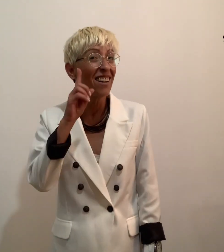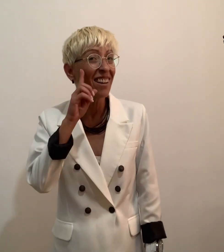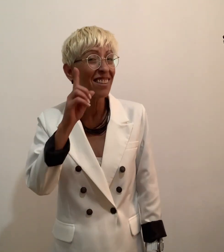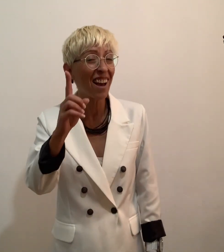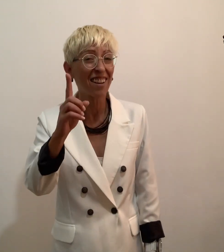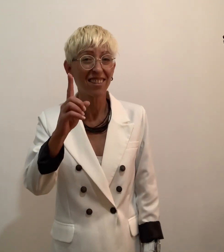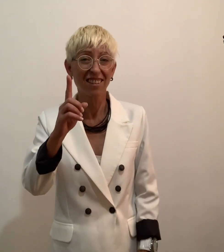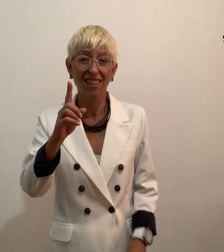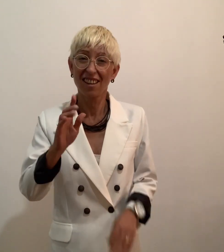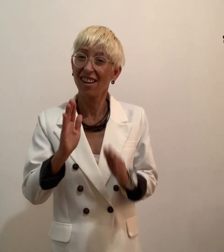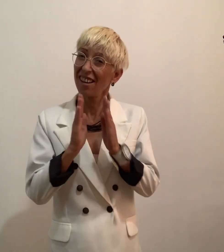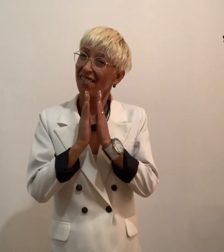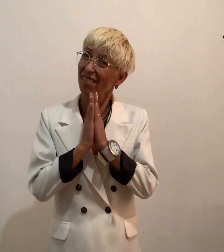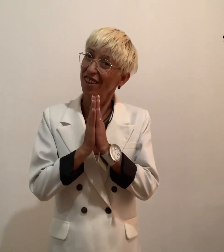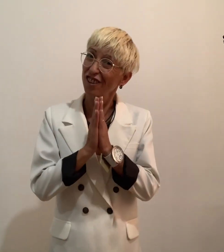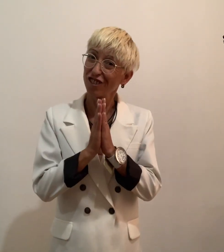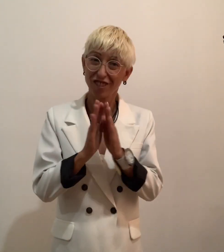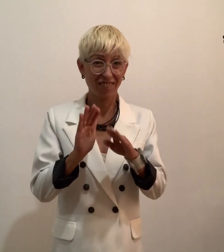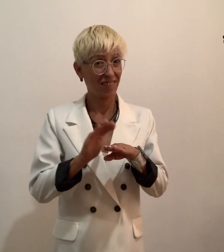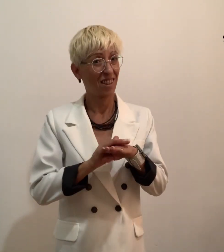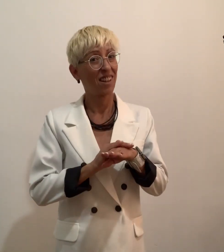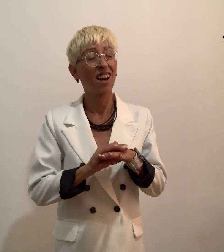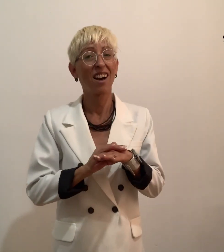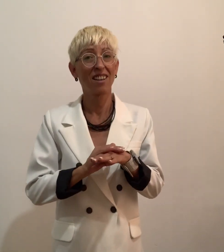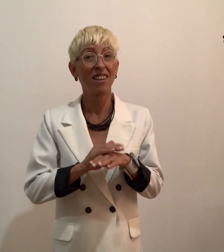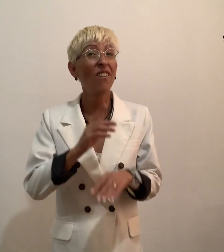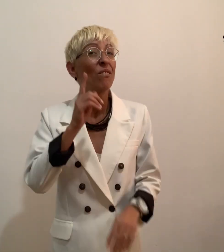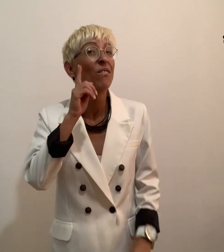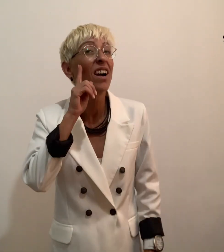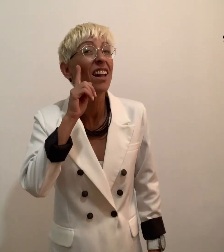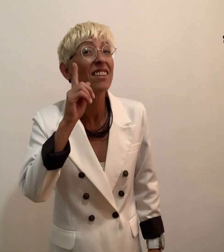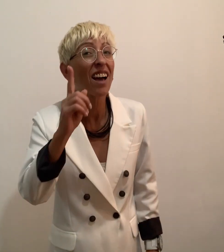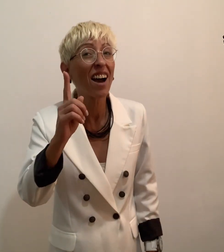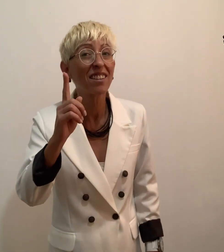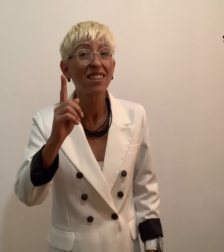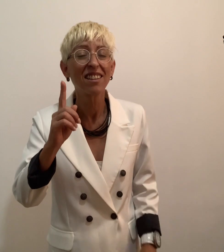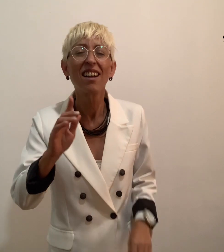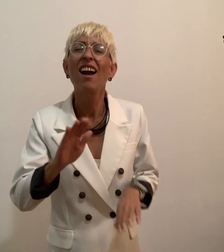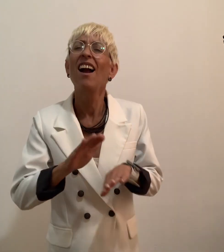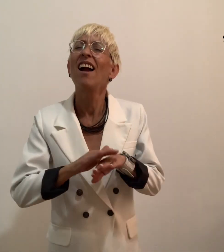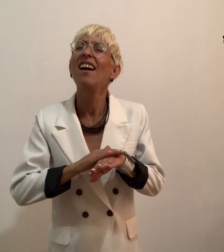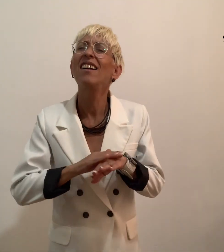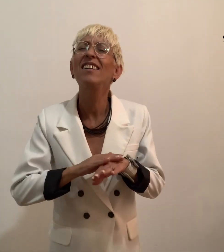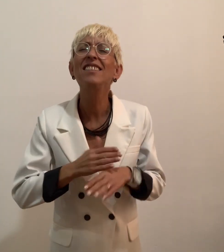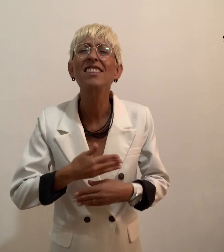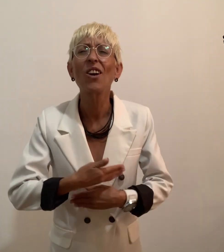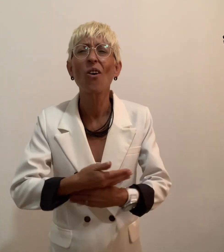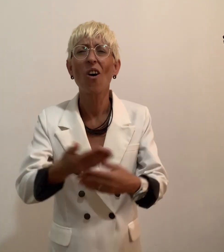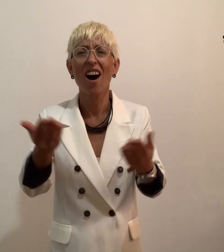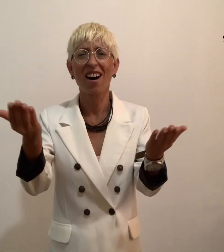לדעת לבקש סליחה ולדעת לסלוח